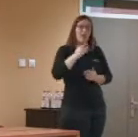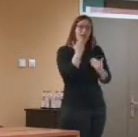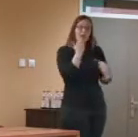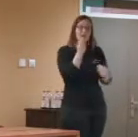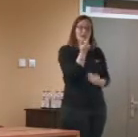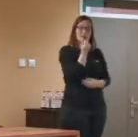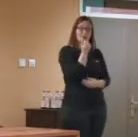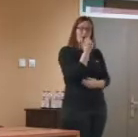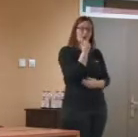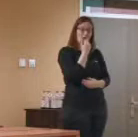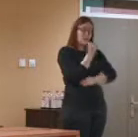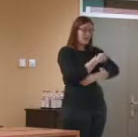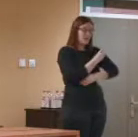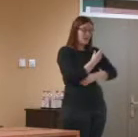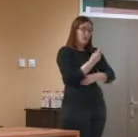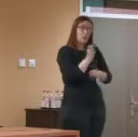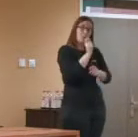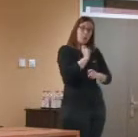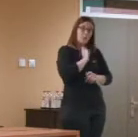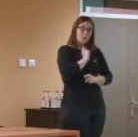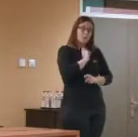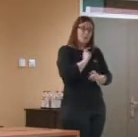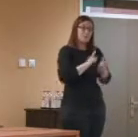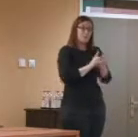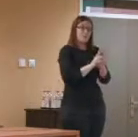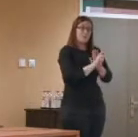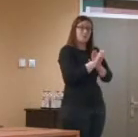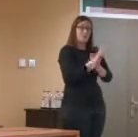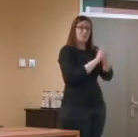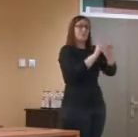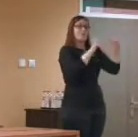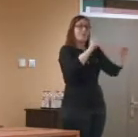Todo esto tenía que estar totalmente coordinado, por eso tuvieron los